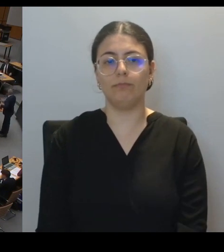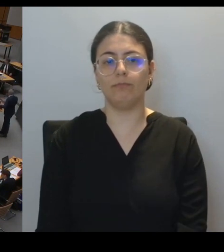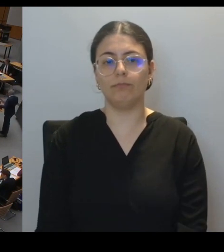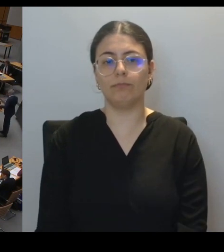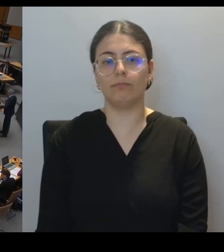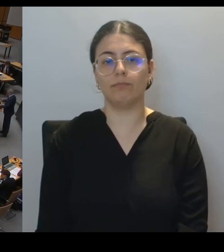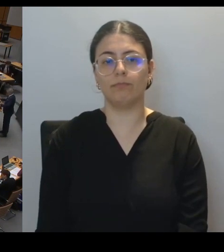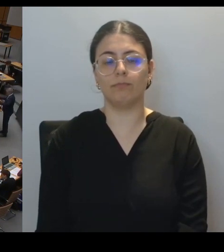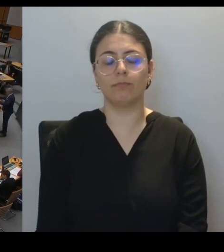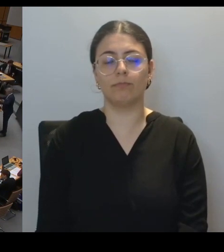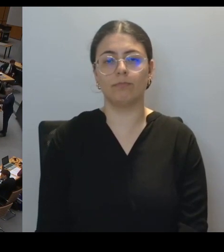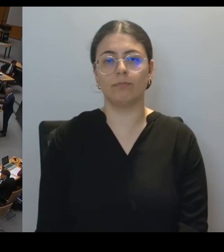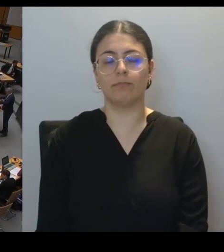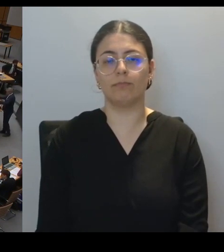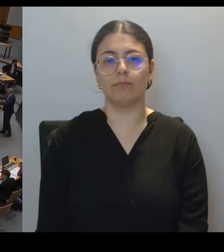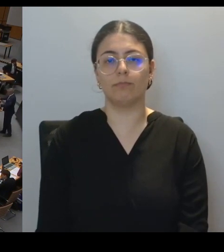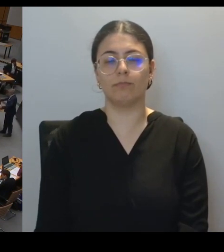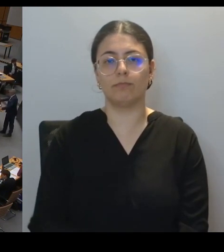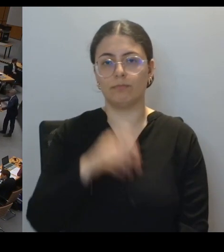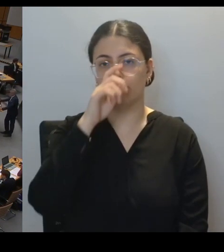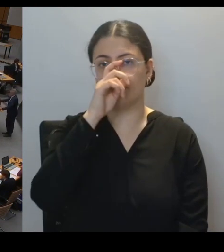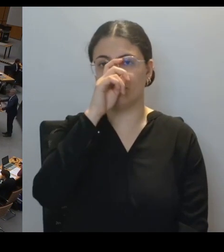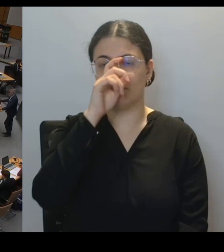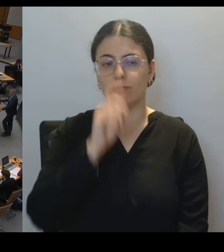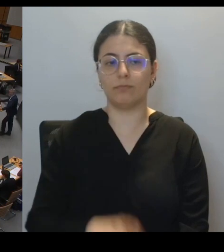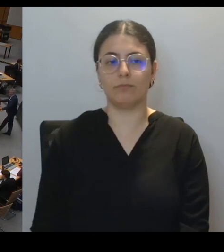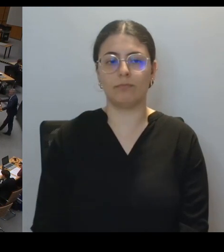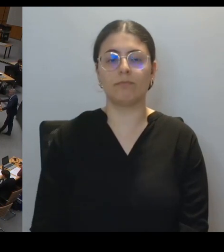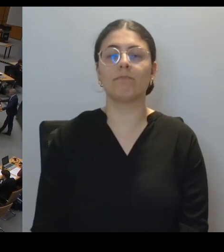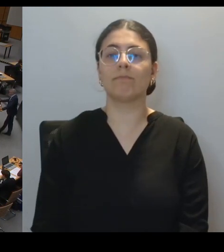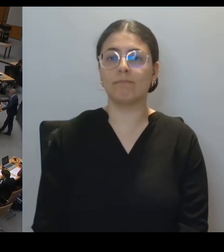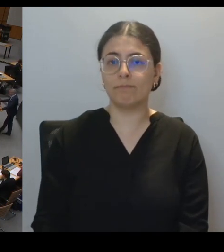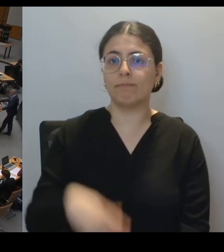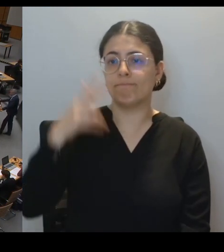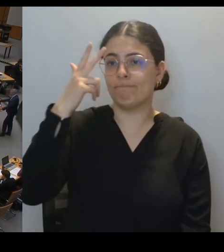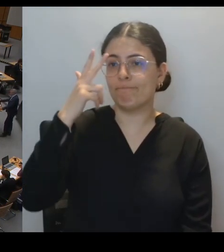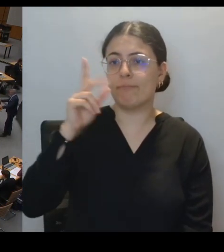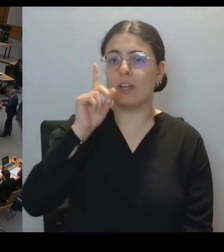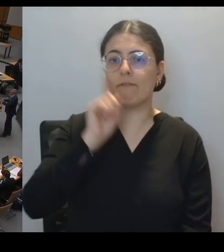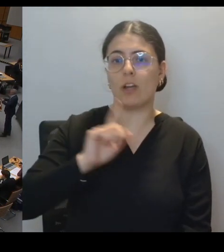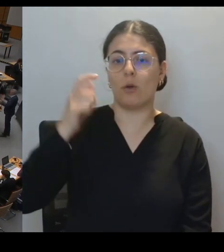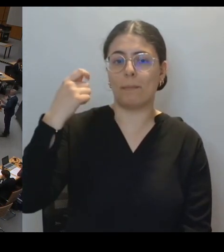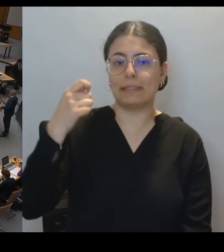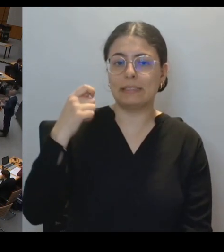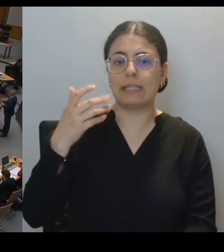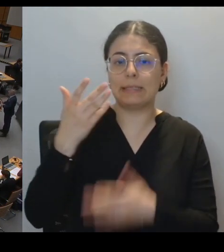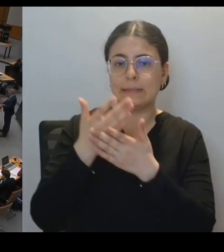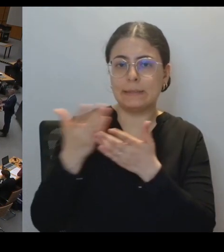Sehr geehrte Frau Präsidentin Der Antrag der Fraktion der Linken Mobilität für alle hört sich ja